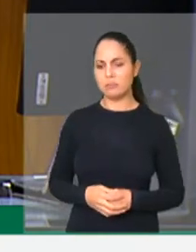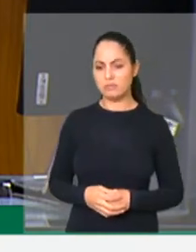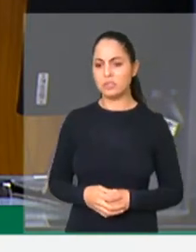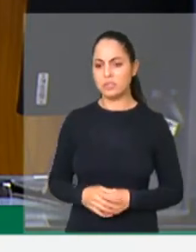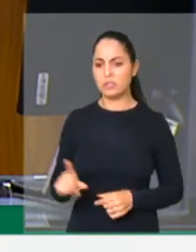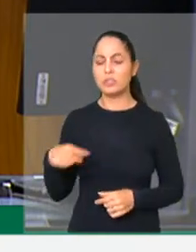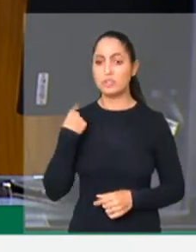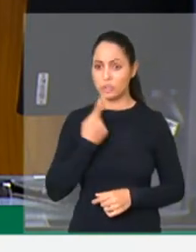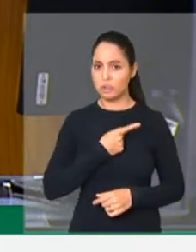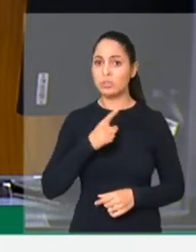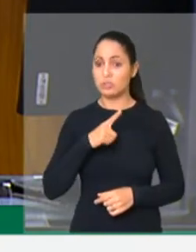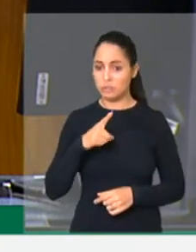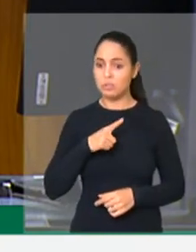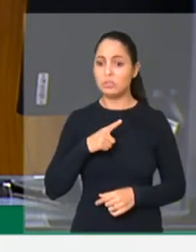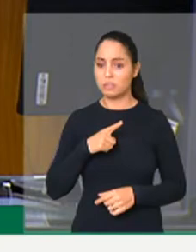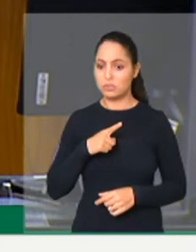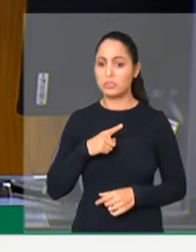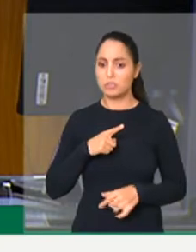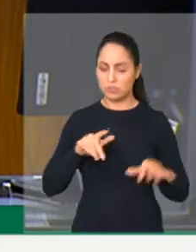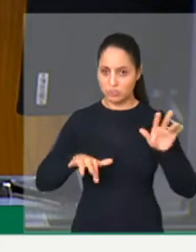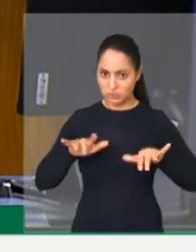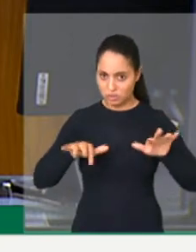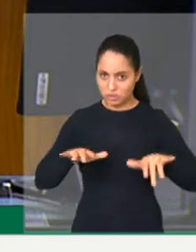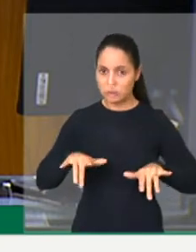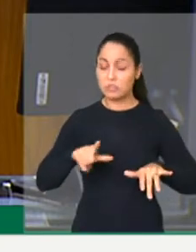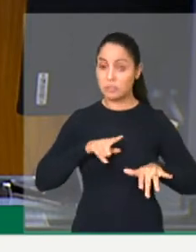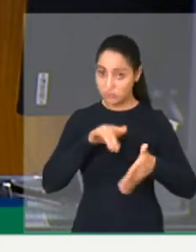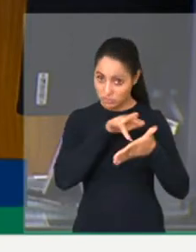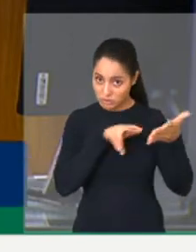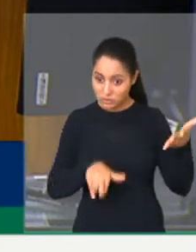FOI UMA ORGANIZAÇÃO ENTRE LIDERANÇA DE GOVERNO, BASE DE GOVERNO, RELATOR E MEDIDA